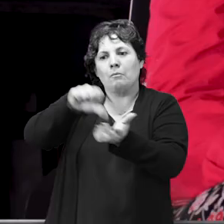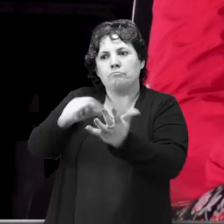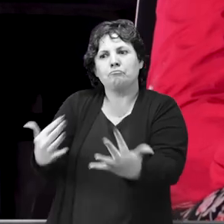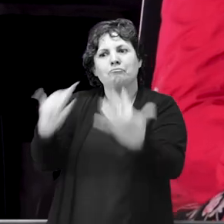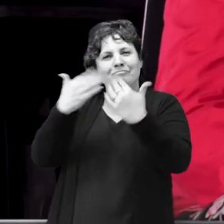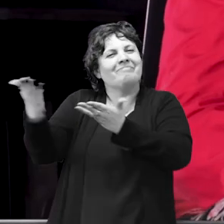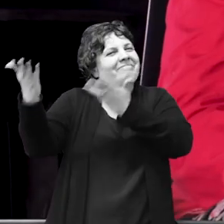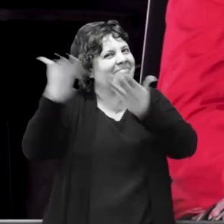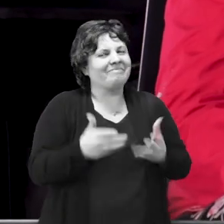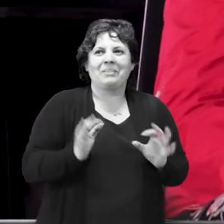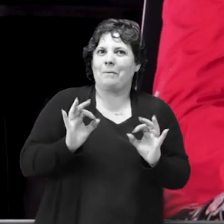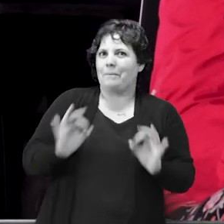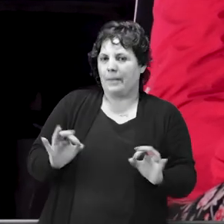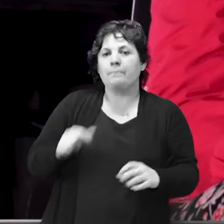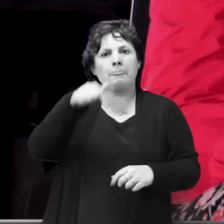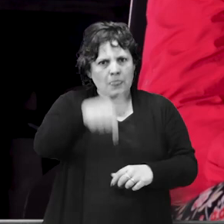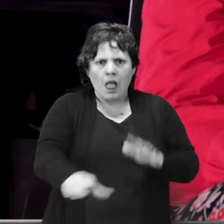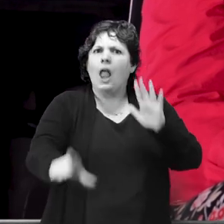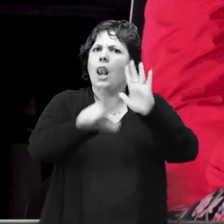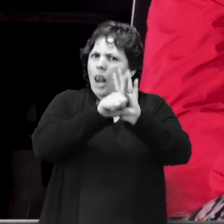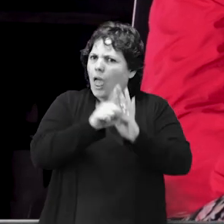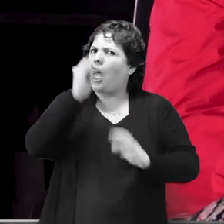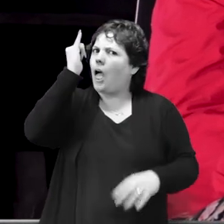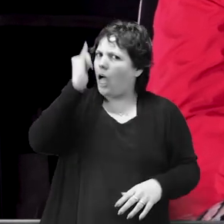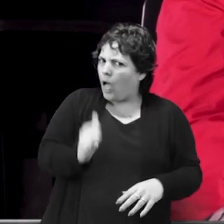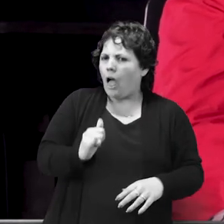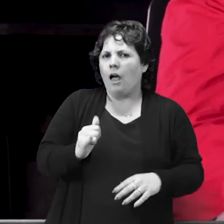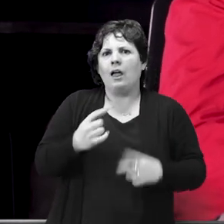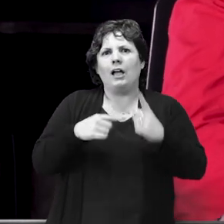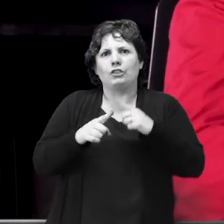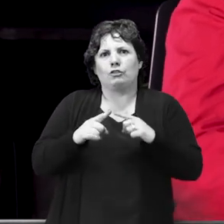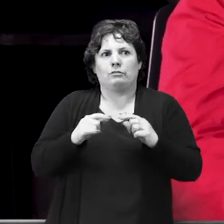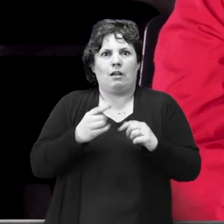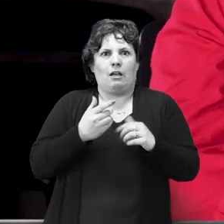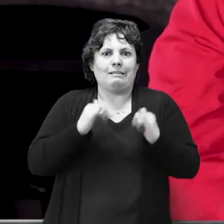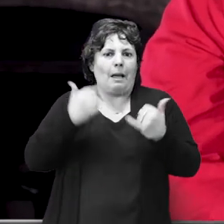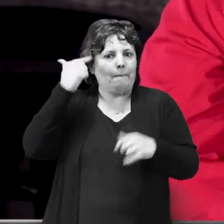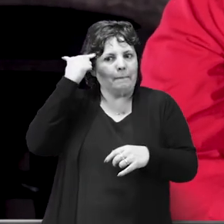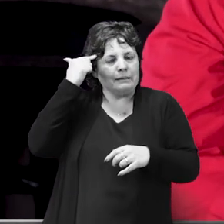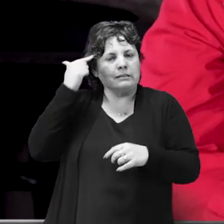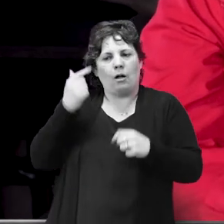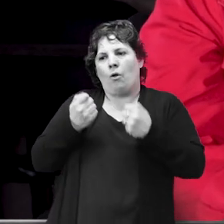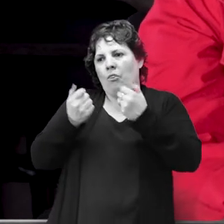tenemos una ley de migraciones que está hecha desde una perspectiva de derechos